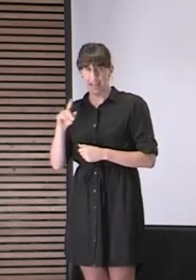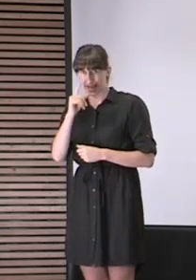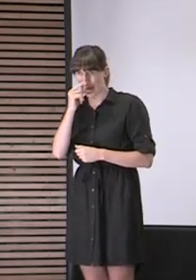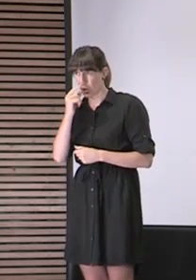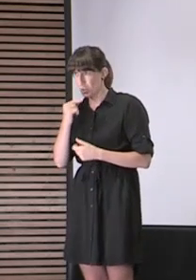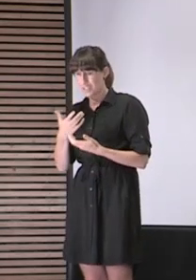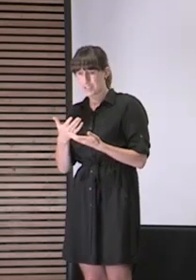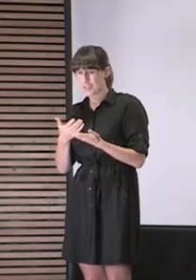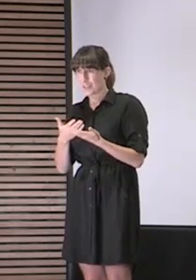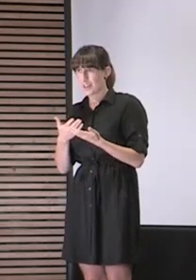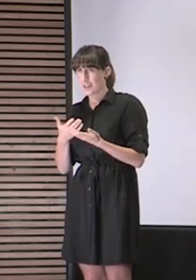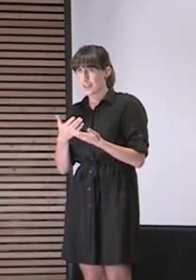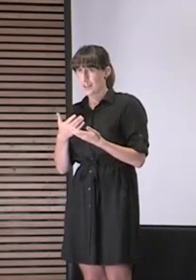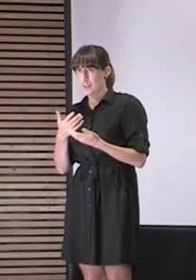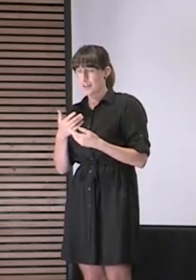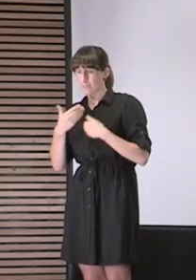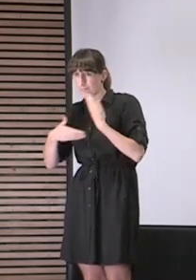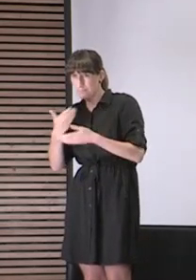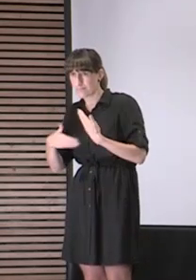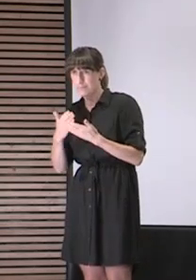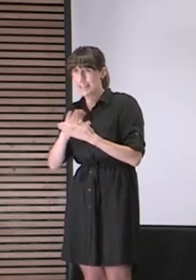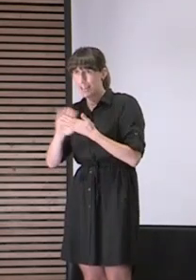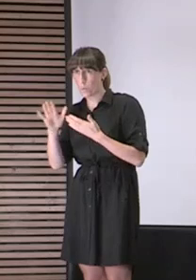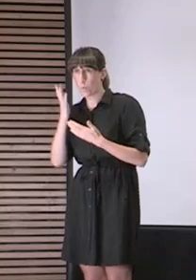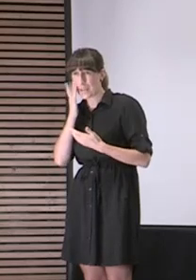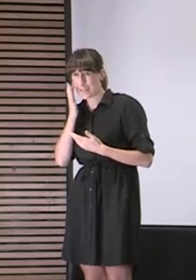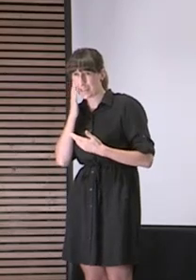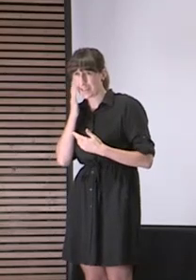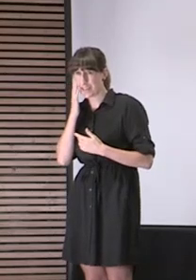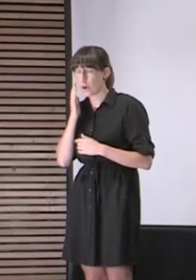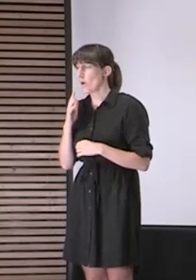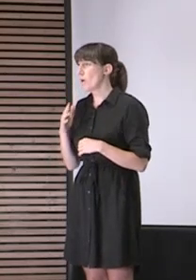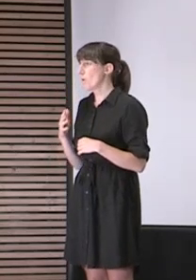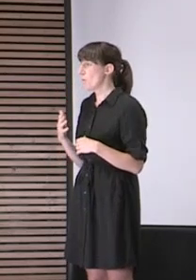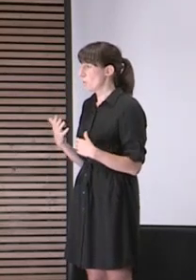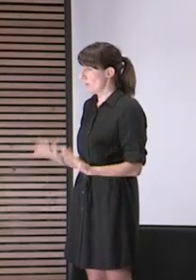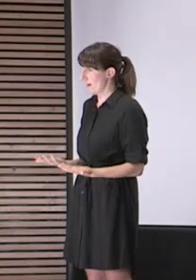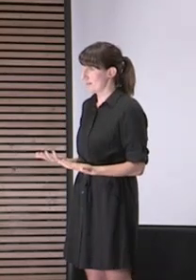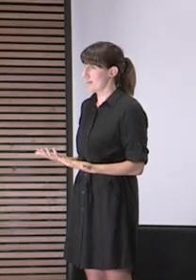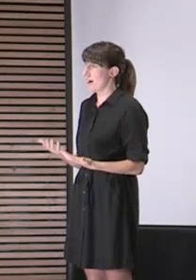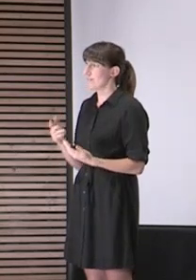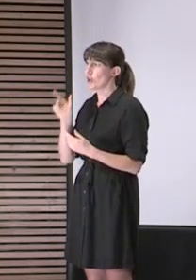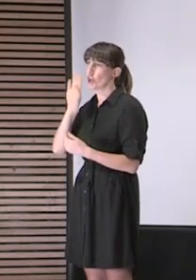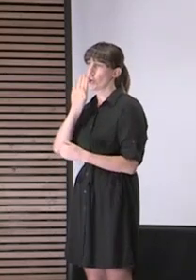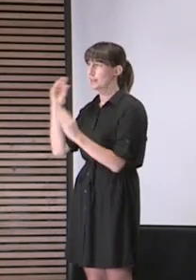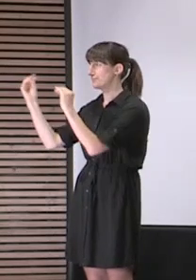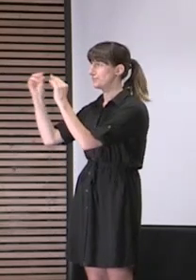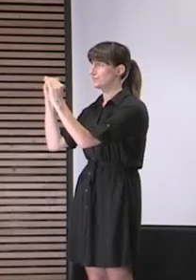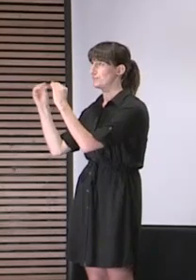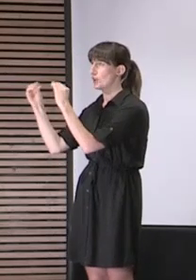información que ya tendríamos: lo que está sucediendo con los números de casos y la transmisión comunitaria, como